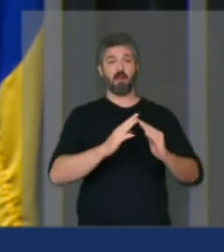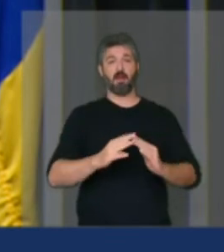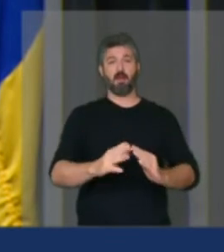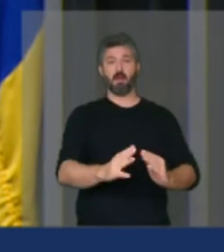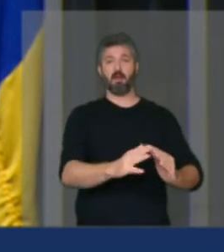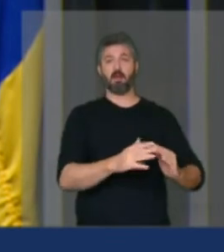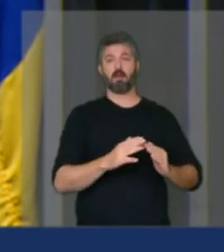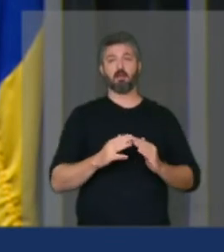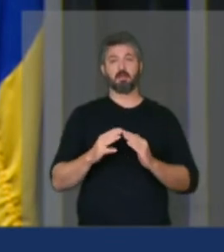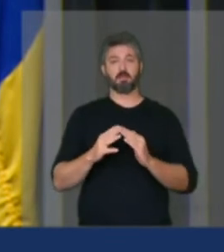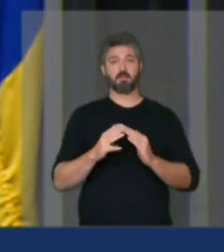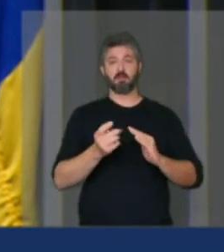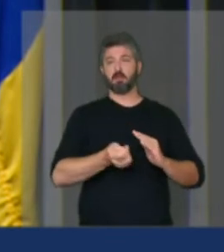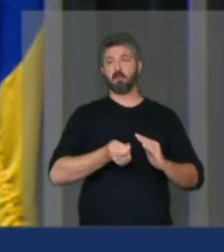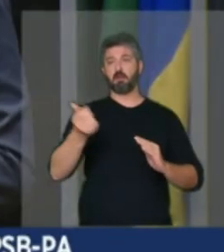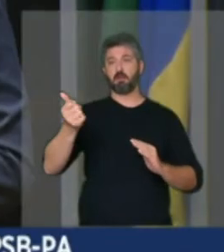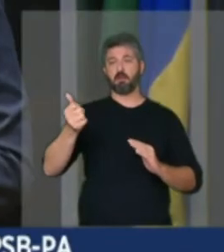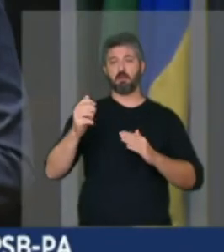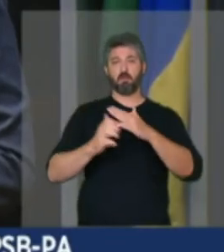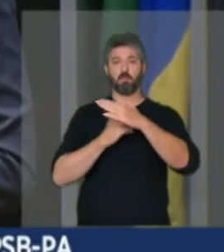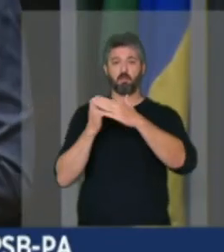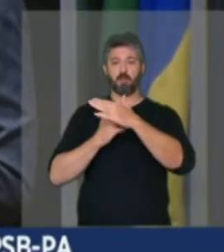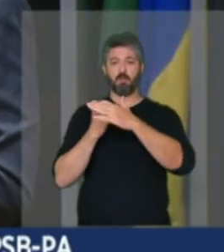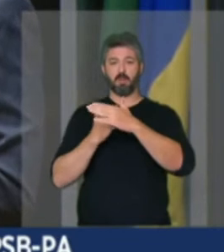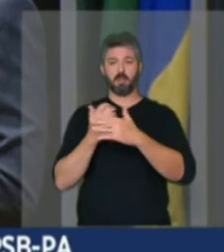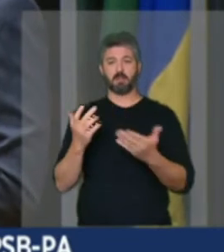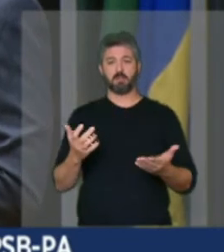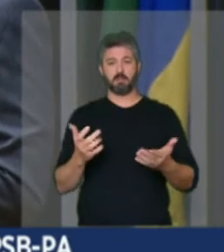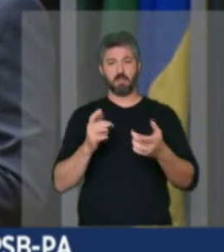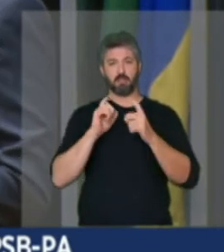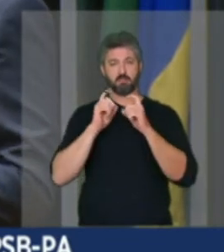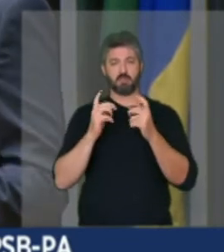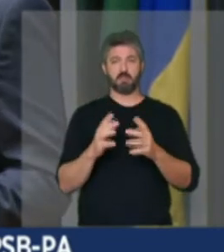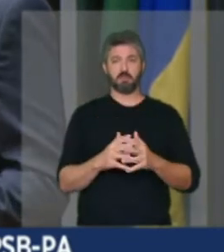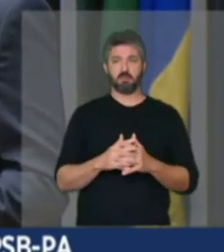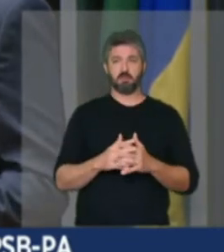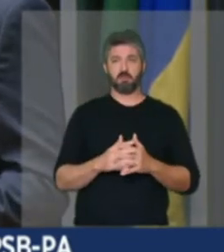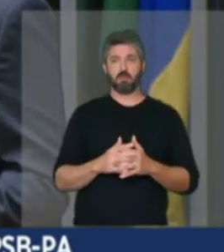CASAS E PASSAR PARA UMA EMPRESA, ESSA ADMINISTRAÇÃO. O QUE É UM VERDADEIRO ABSURDO ESSAS FAMÍLIAS SE REUNIRAM